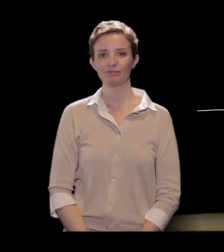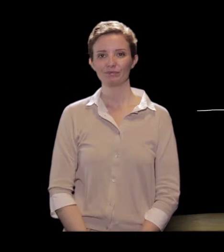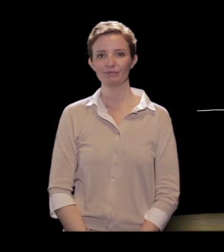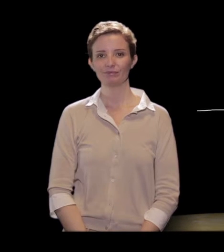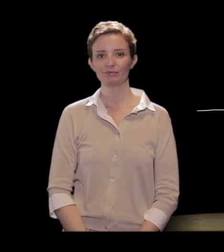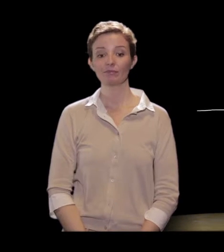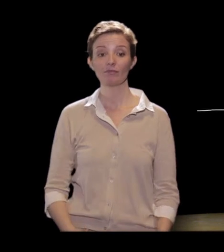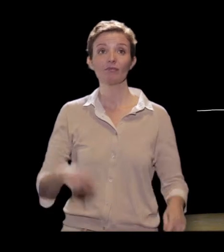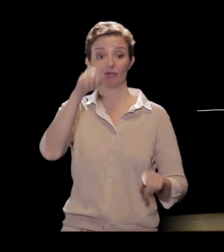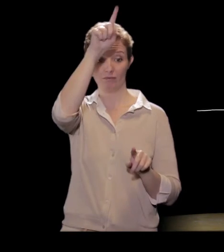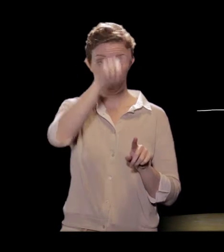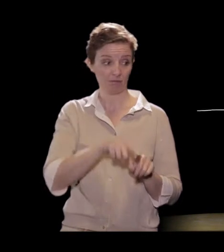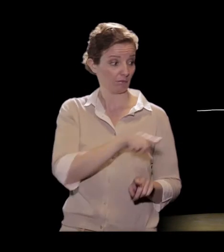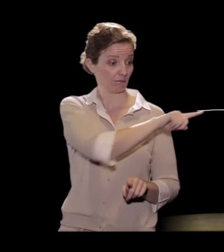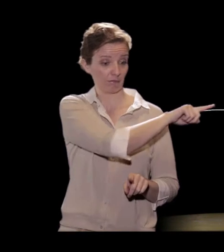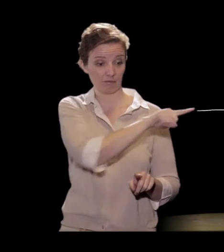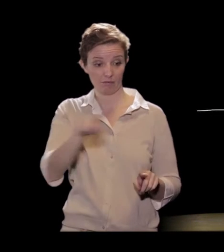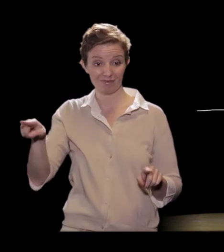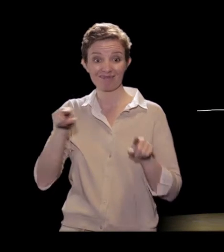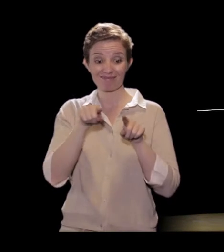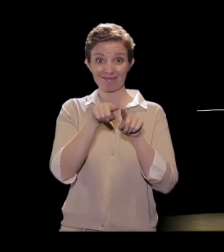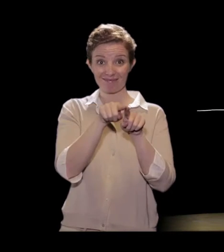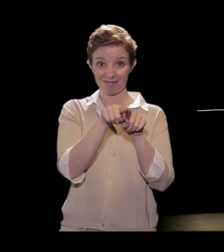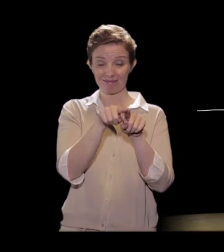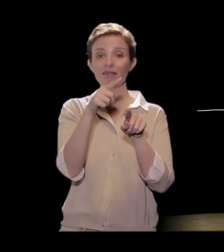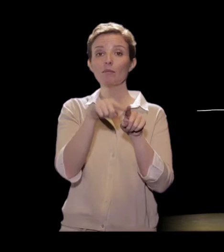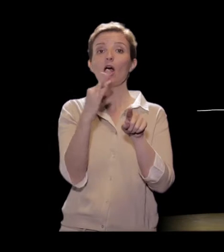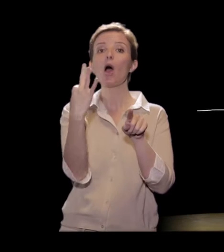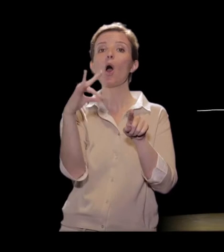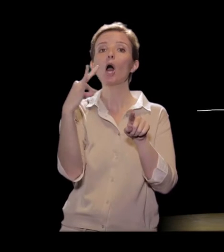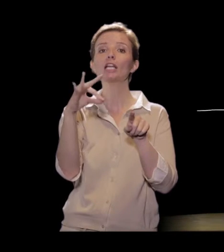Il punto di intersezione identifica l'origine del sistema di riferimento